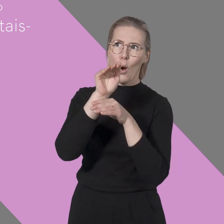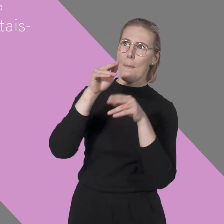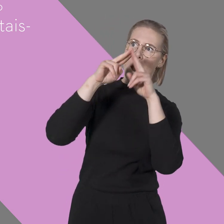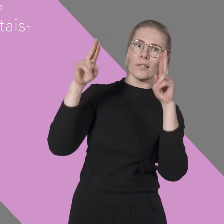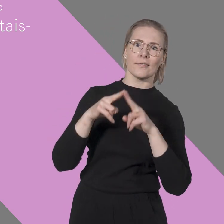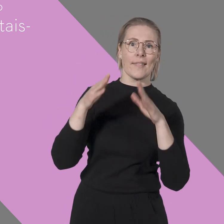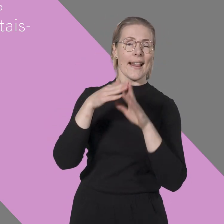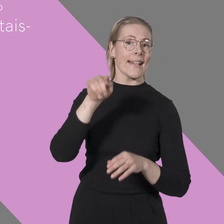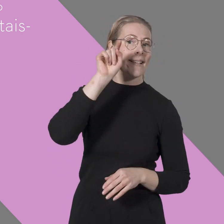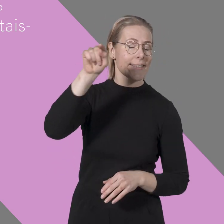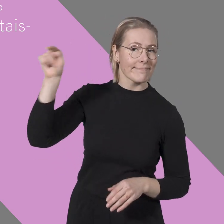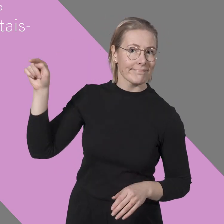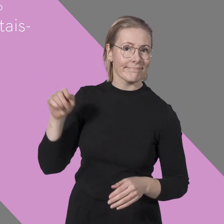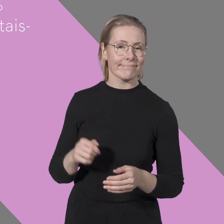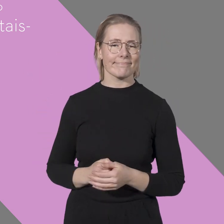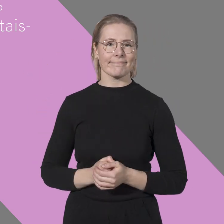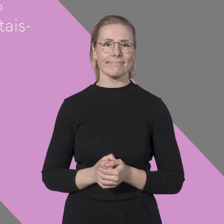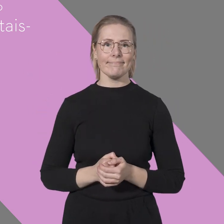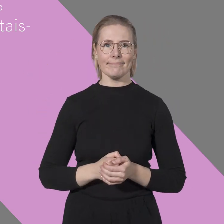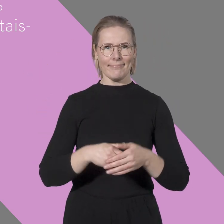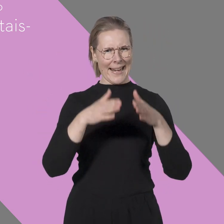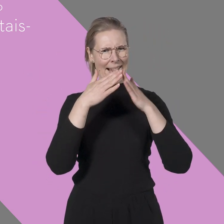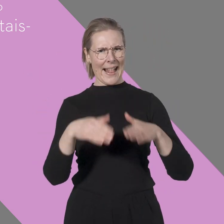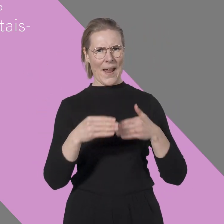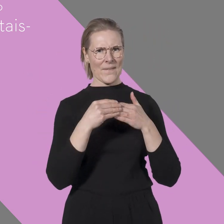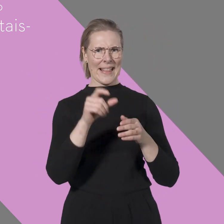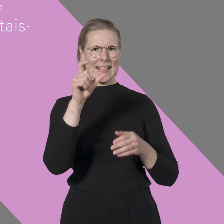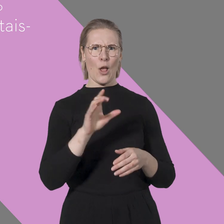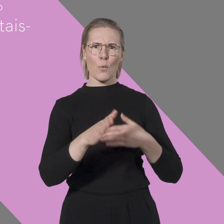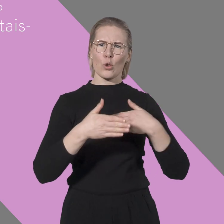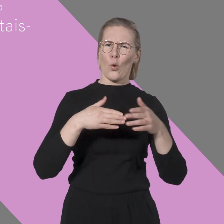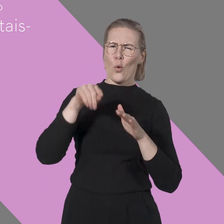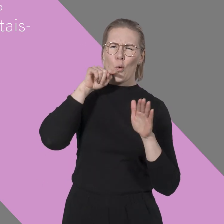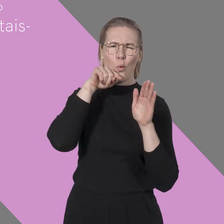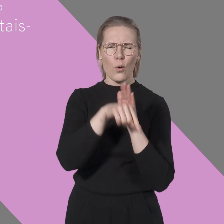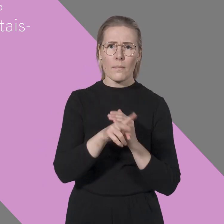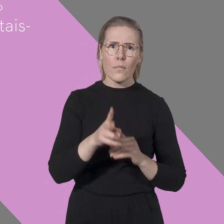vain ulkomailla pidettäville kansainvälisille leireille. Leirinvetäjän työnkuvaan sisältyy muun muassa -